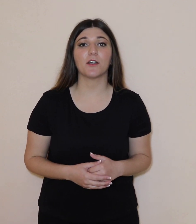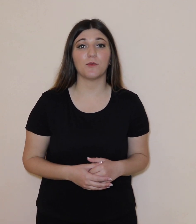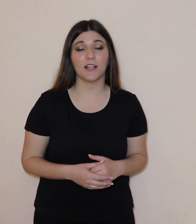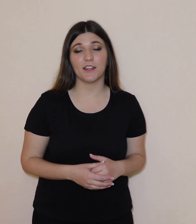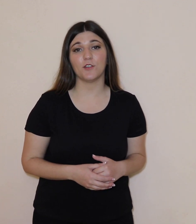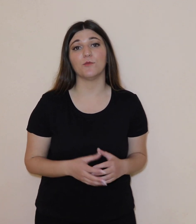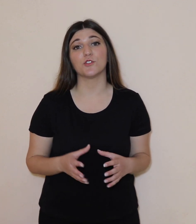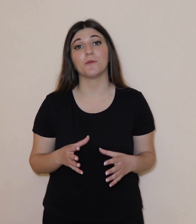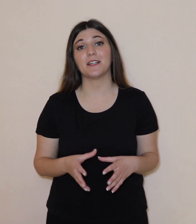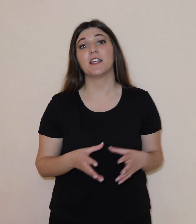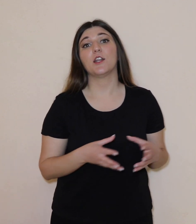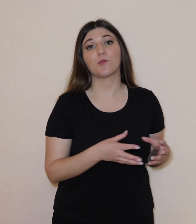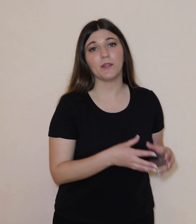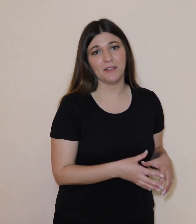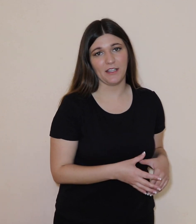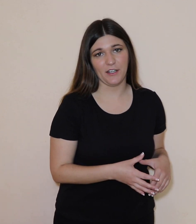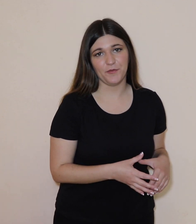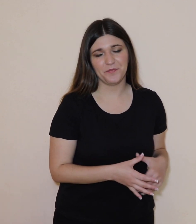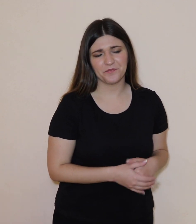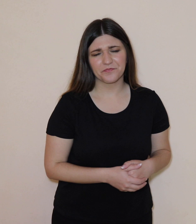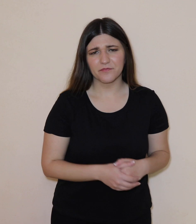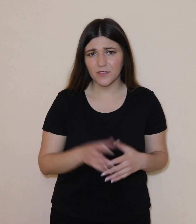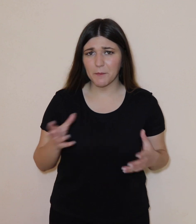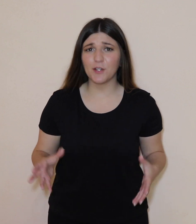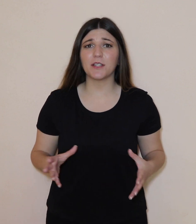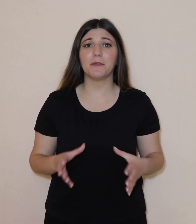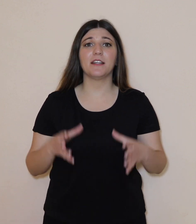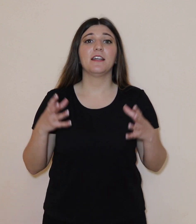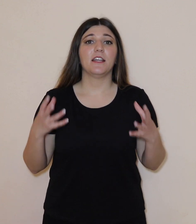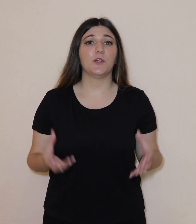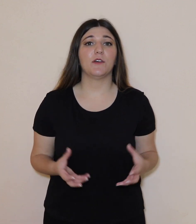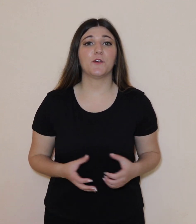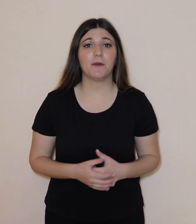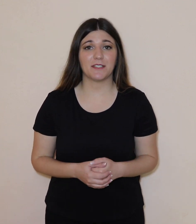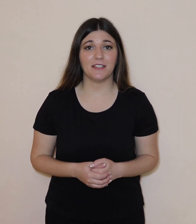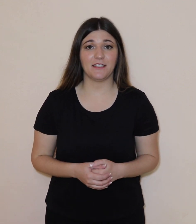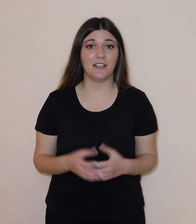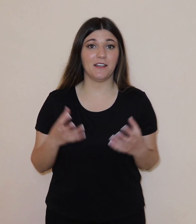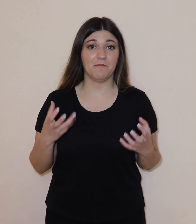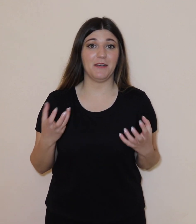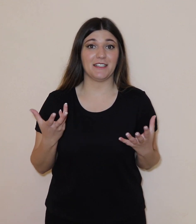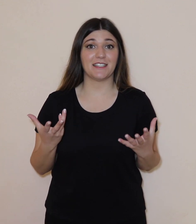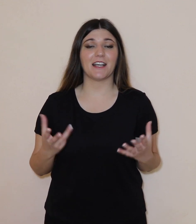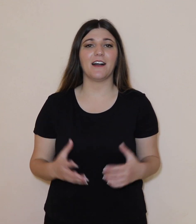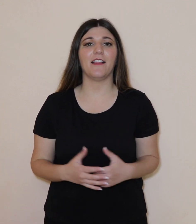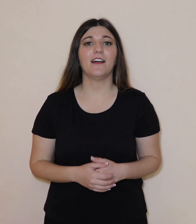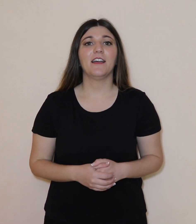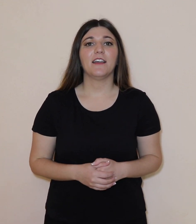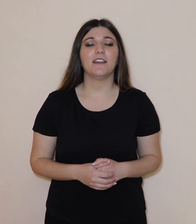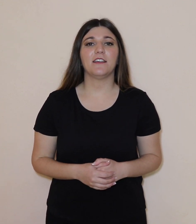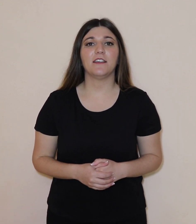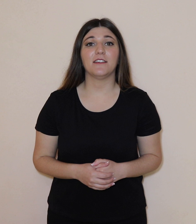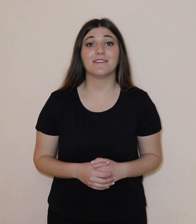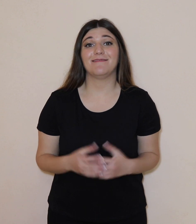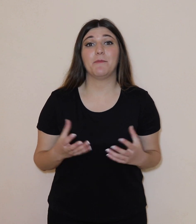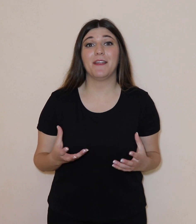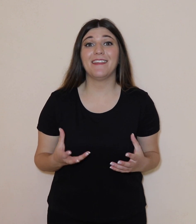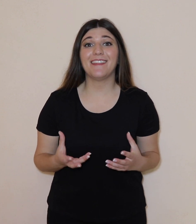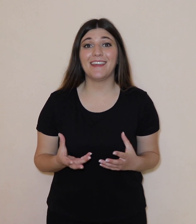comunicación mucho más rudimentario. Pero también y de una forma bastante más destacada, depende de